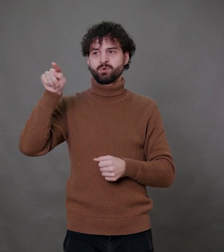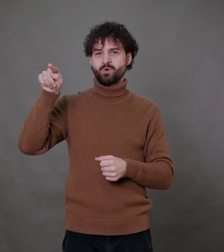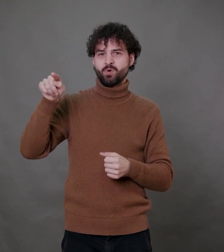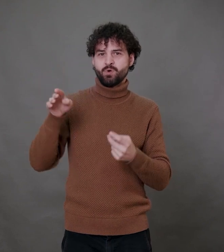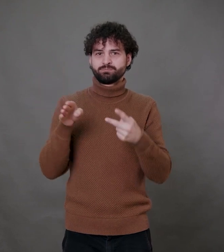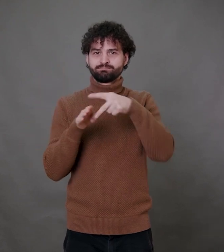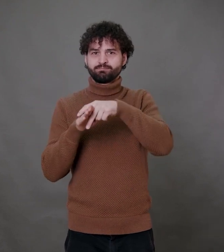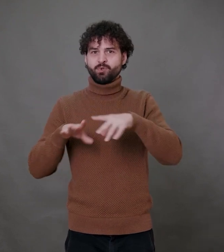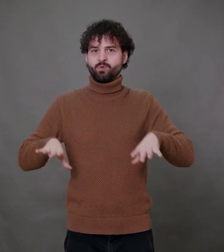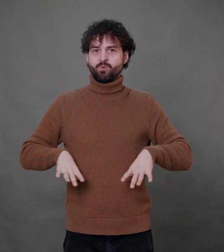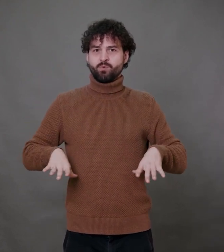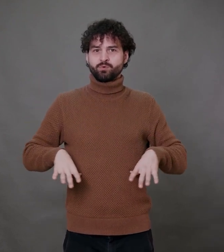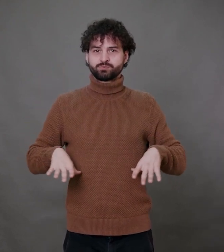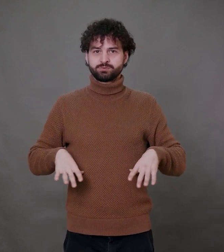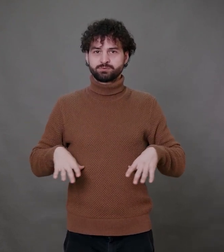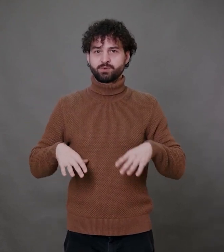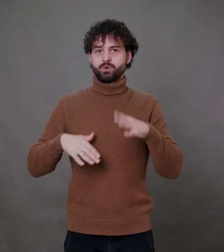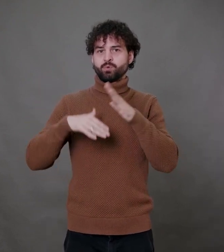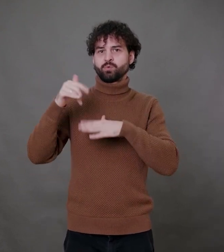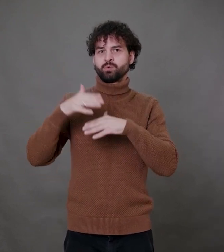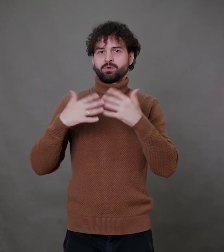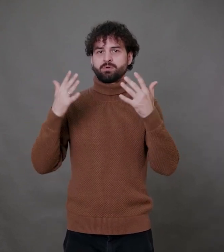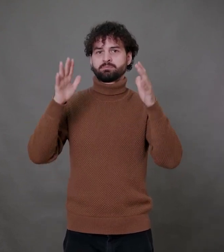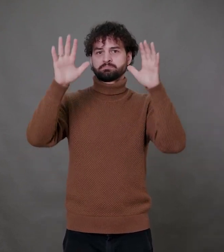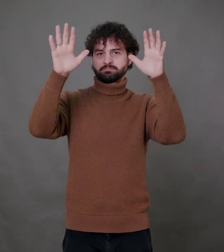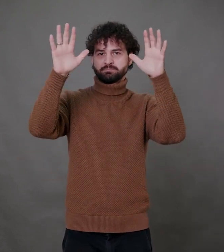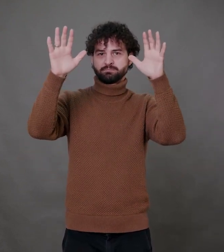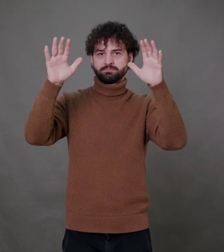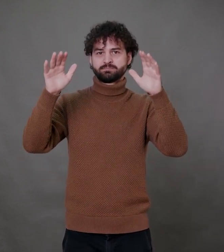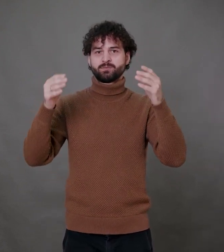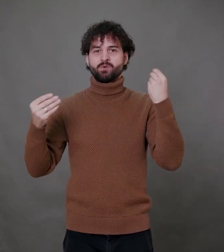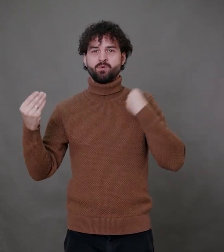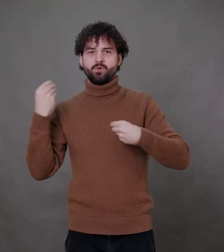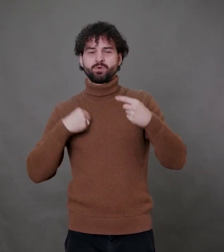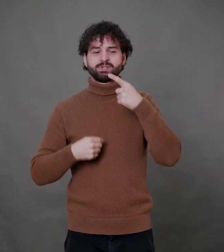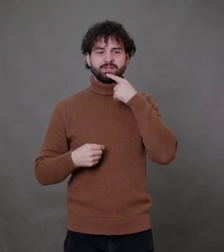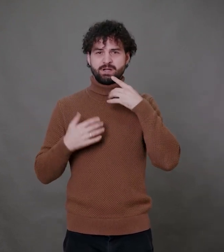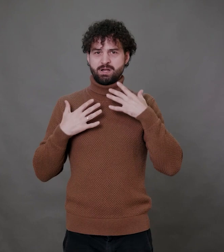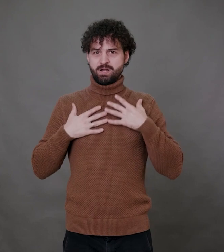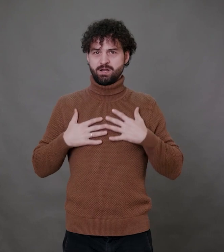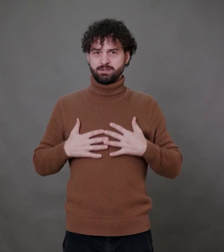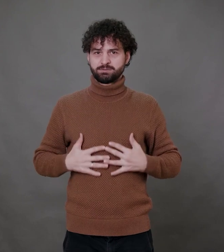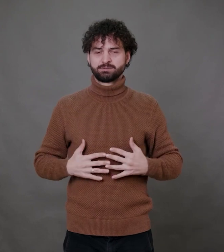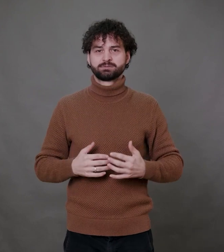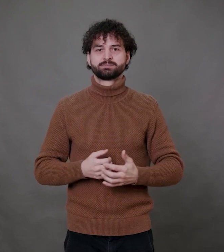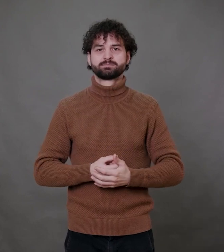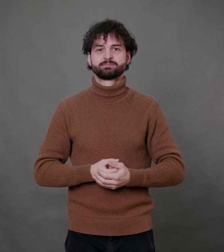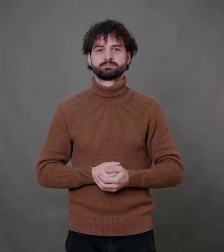Он сидит на лошади с поднятыми руками и в красной одежде.